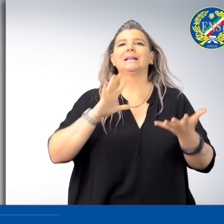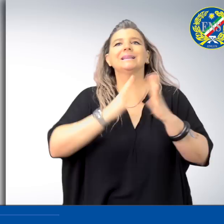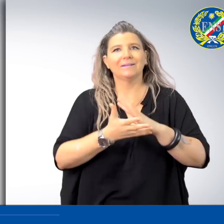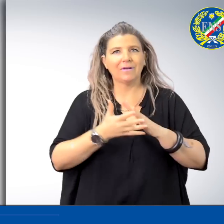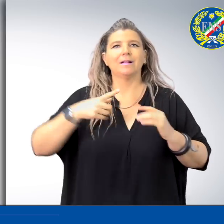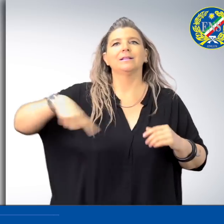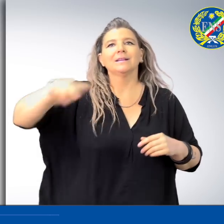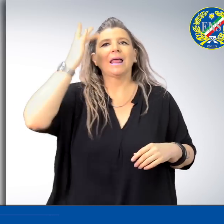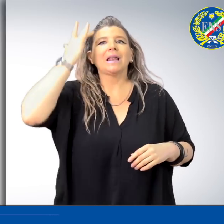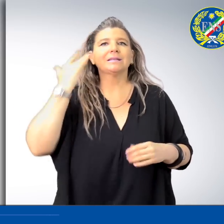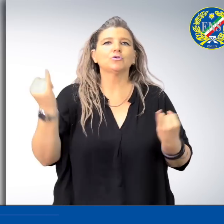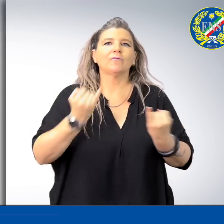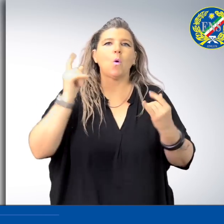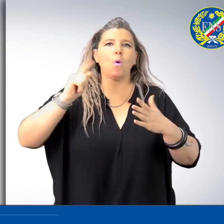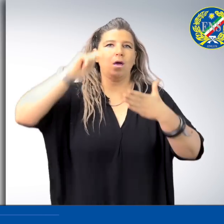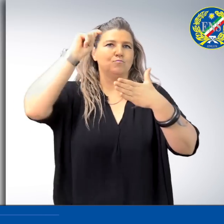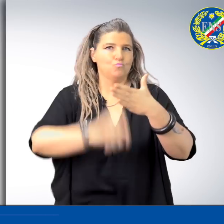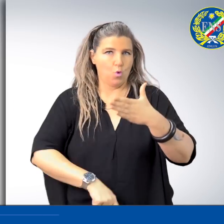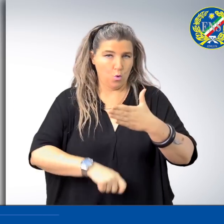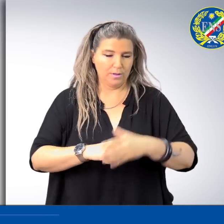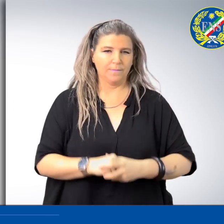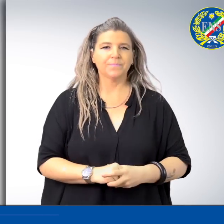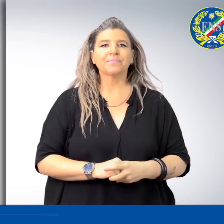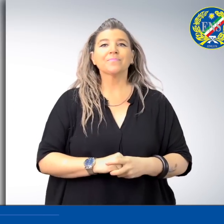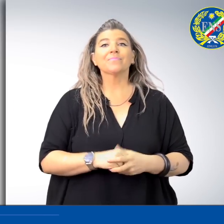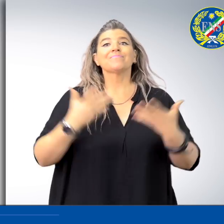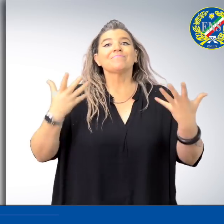correndo il rischio di prendere multe.